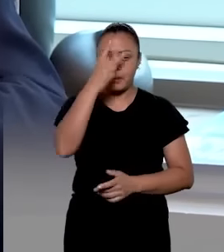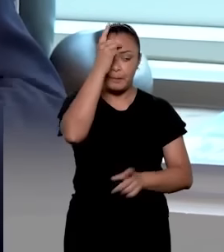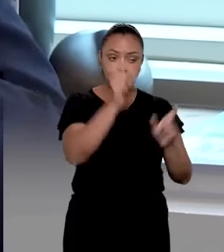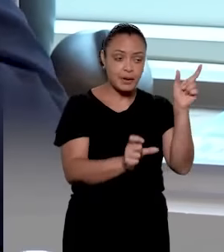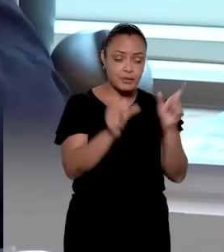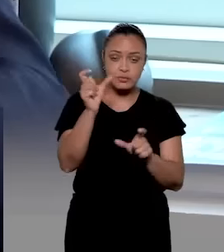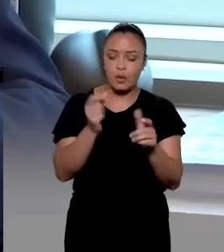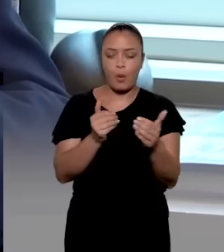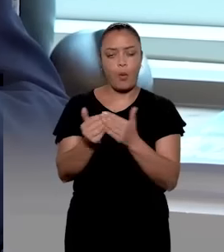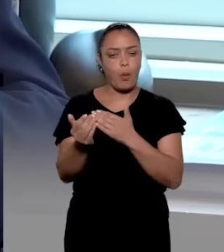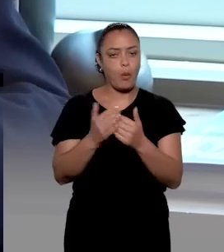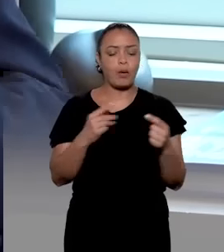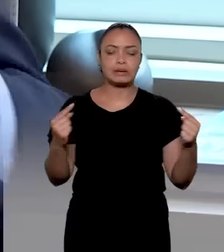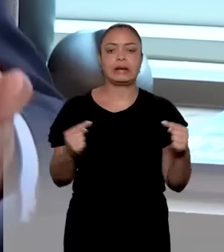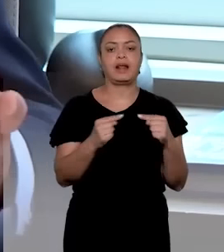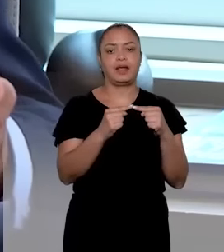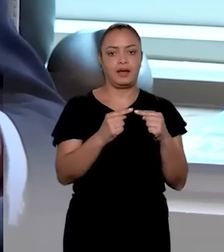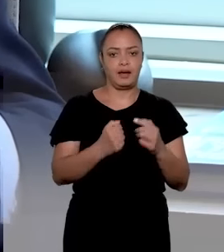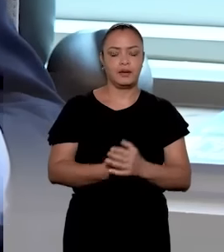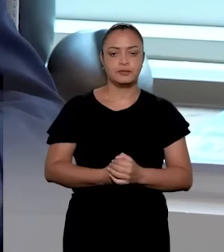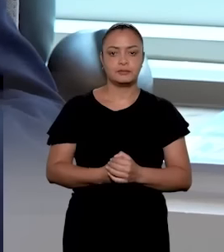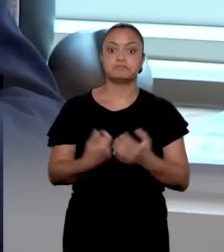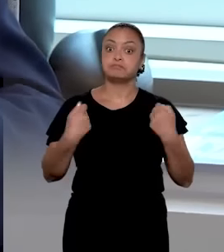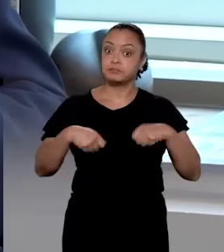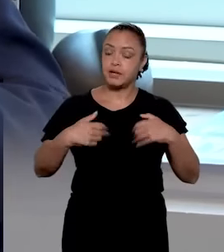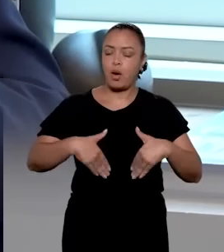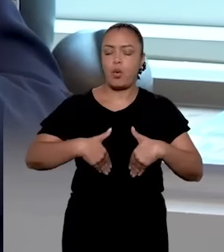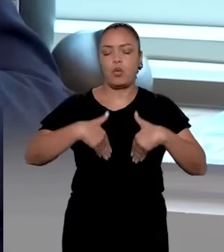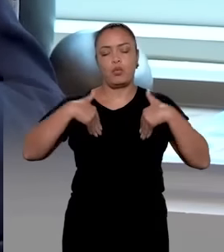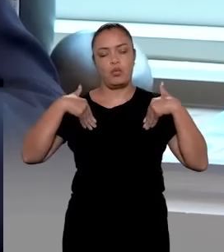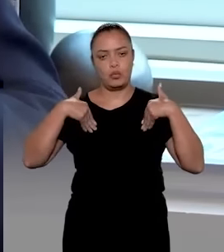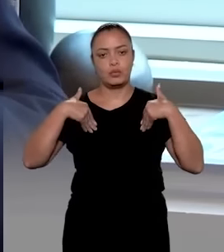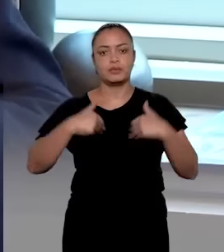seja ele quem for, está ligado a isso, então, tem que ter orgulho disso.